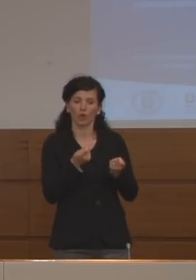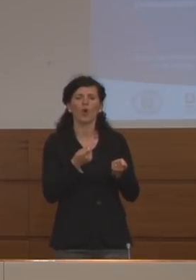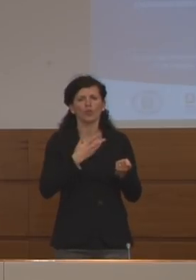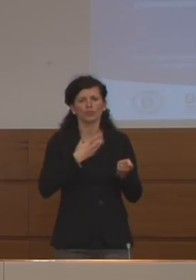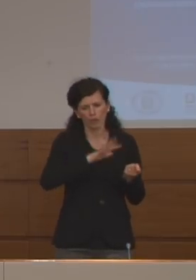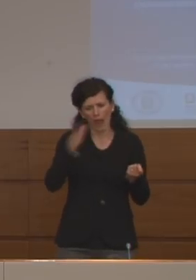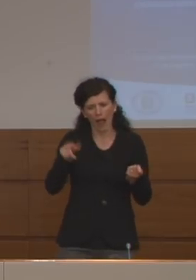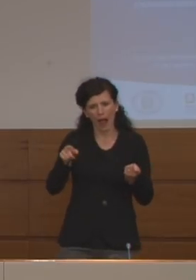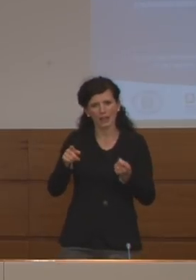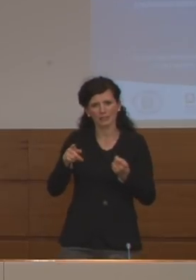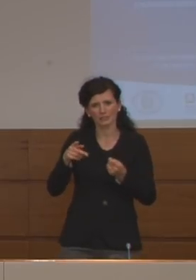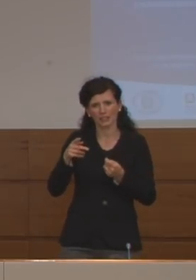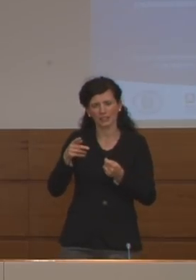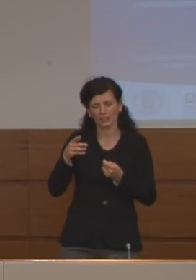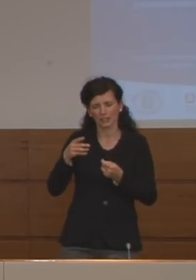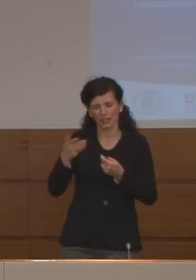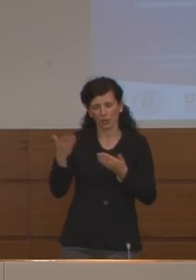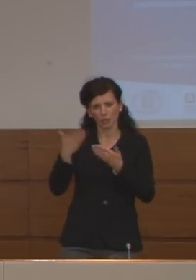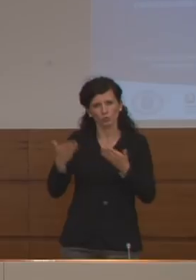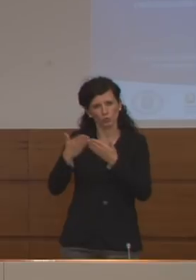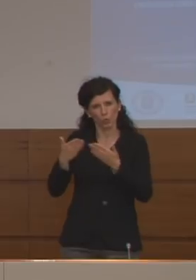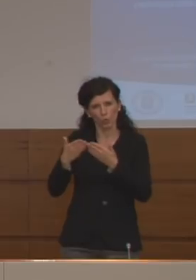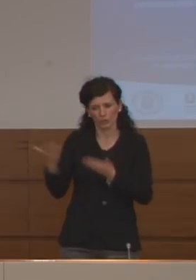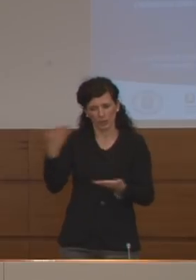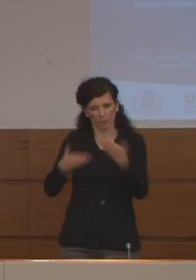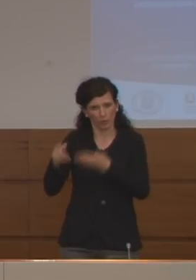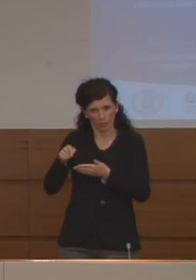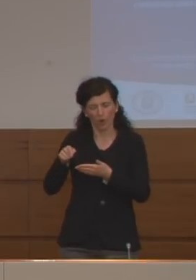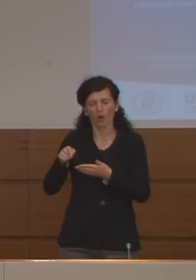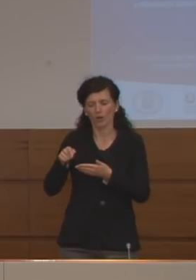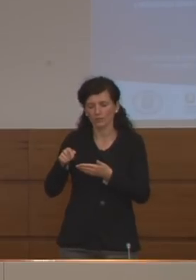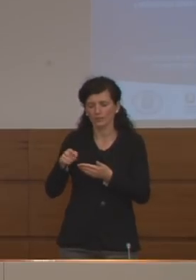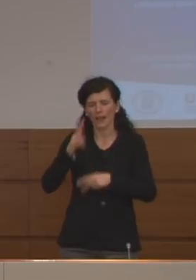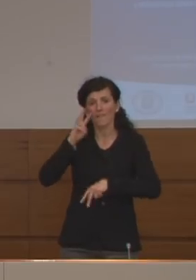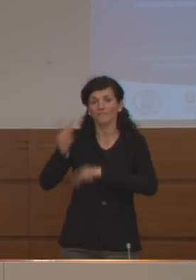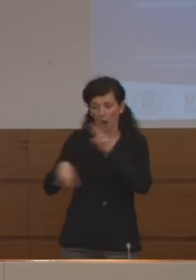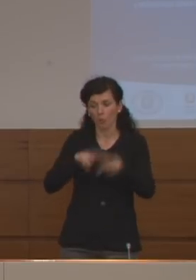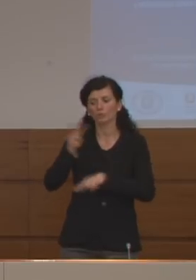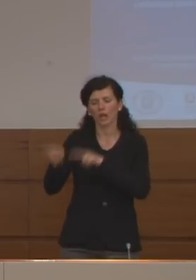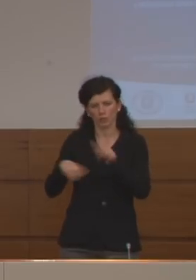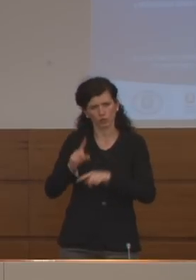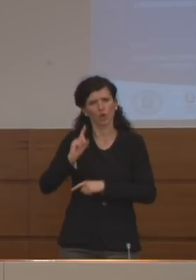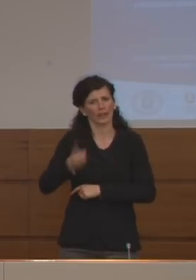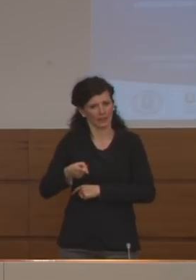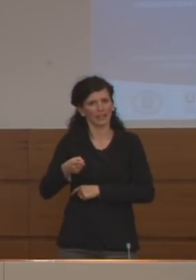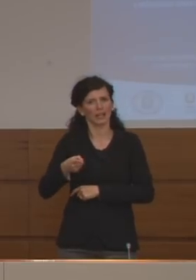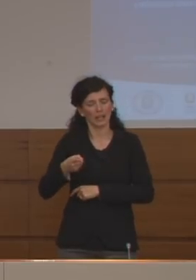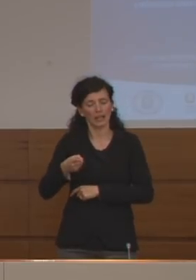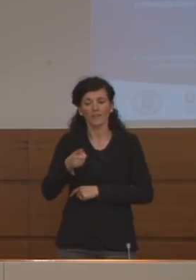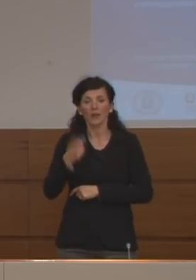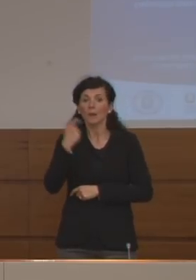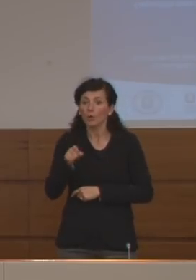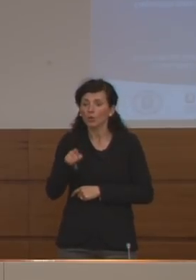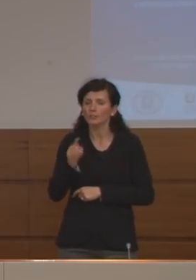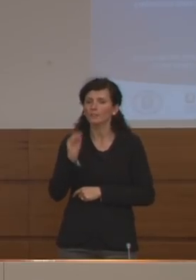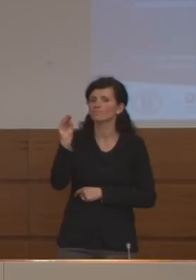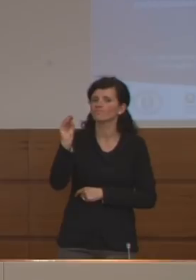seconda valutazione dopo che sono state richieste delle implementazioni rispetto